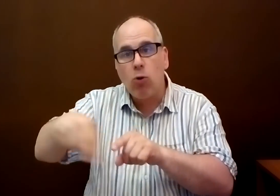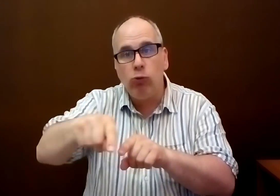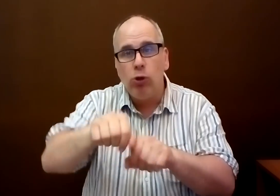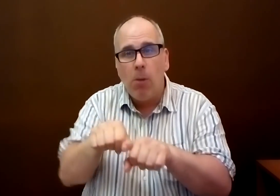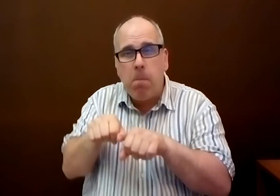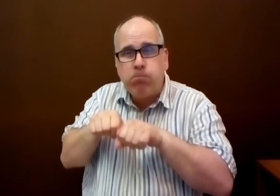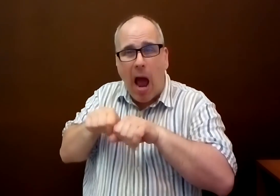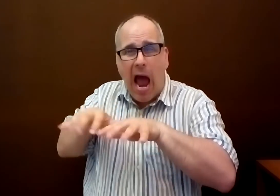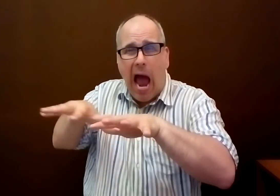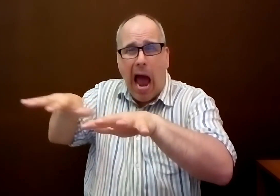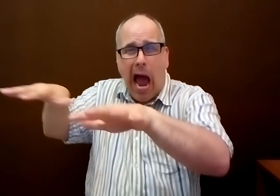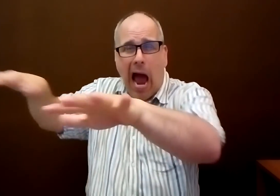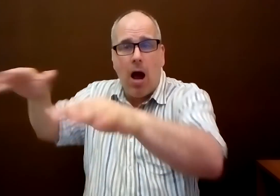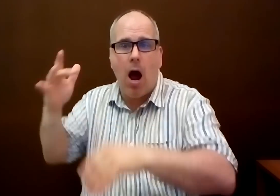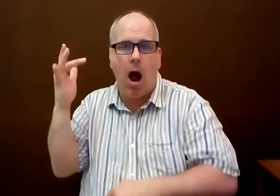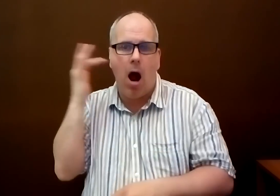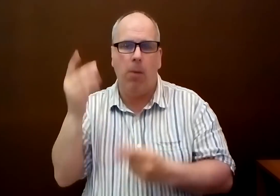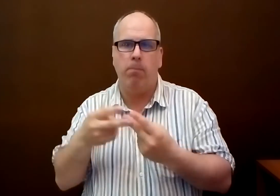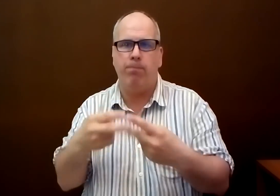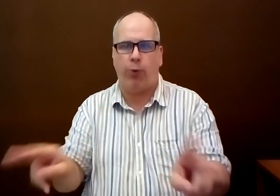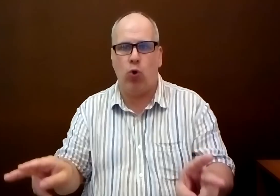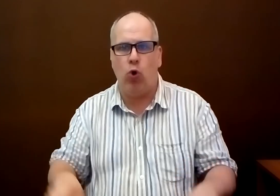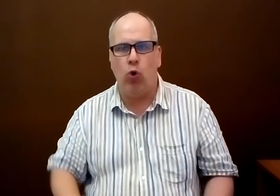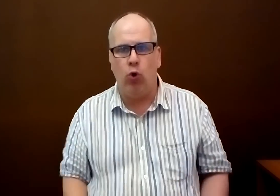rengeteg hallók vannak kapcsolatban.